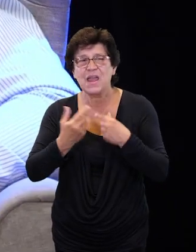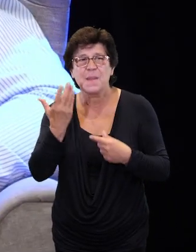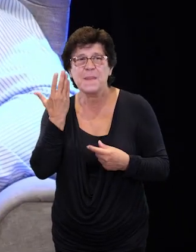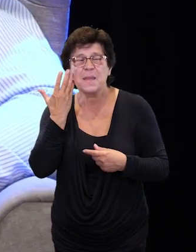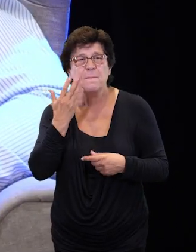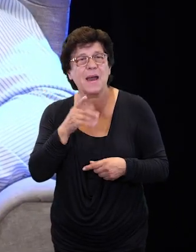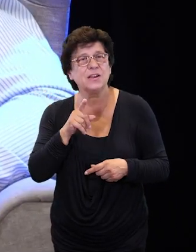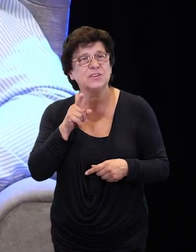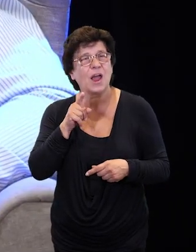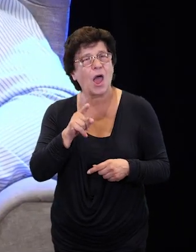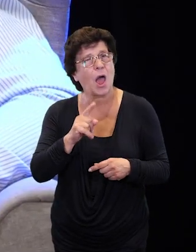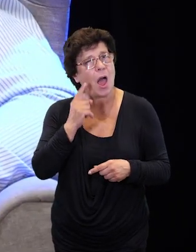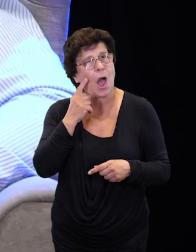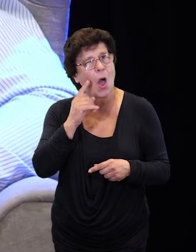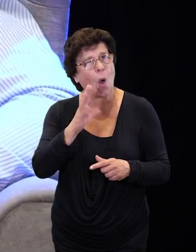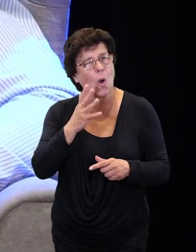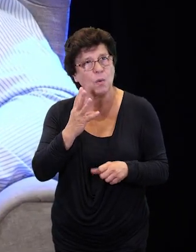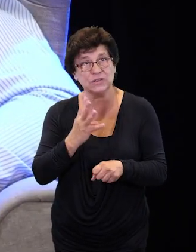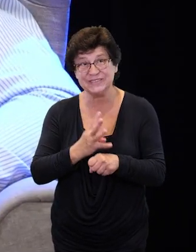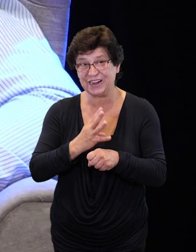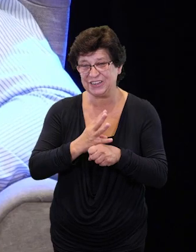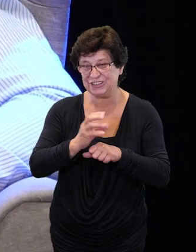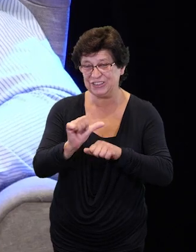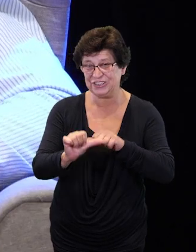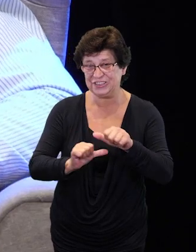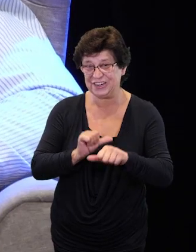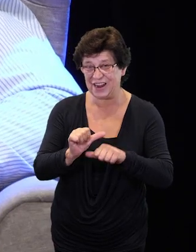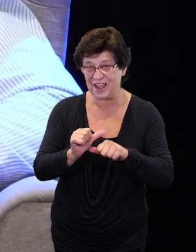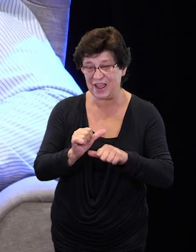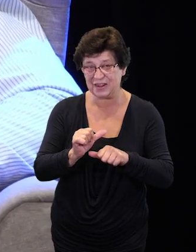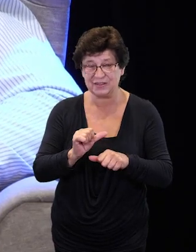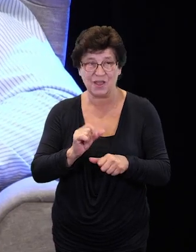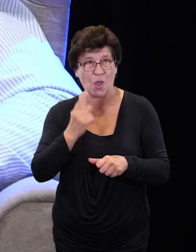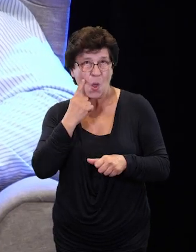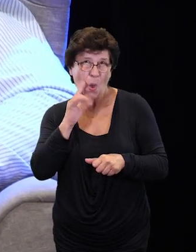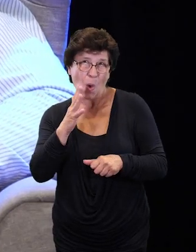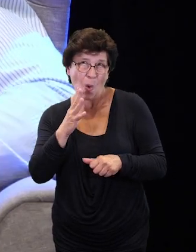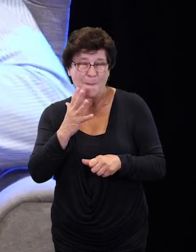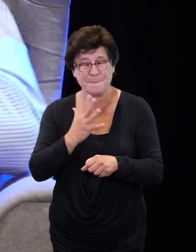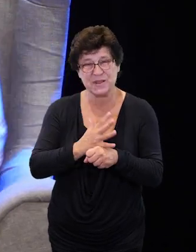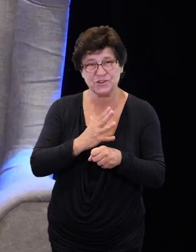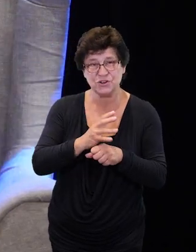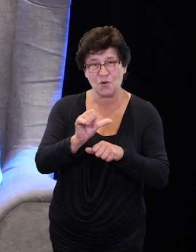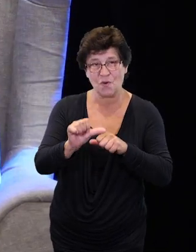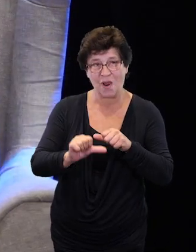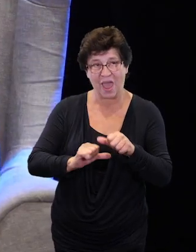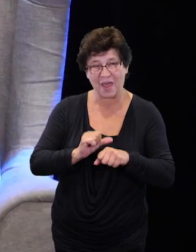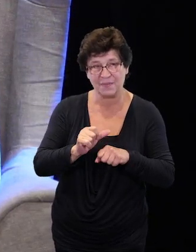takim koło czterdziestki albo około pięćdziesiątki i wtedy pacjent z mojego doświadczenia,